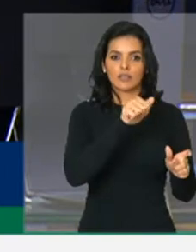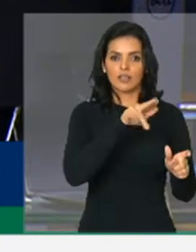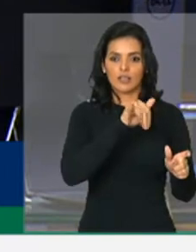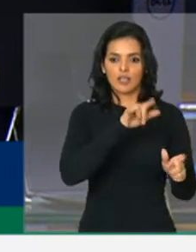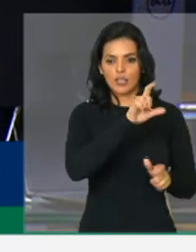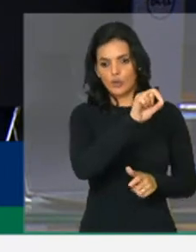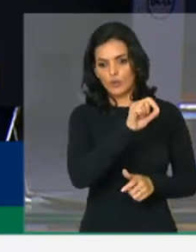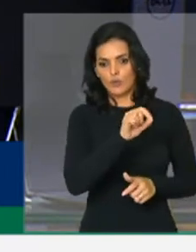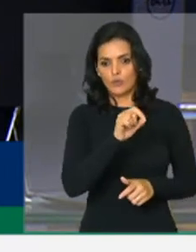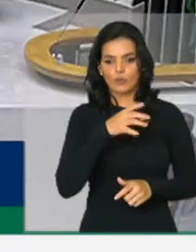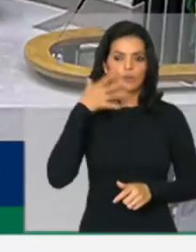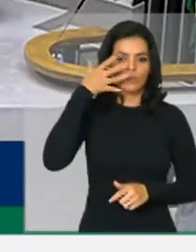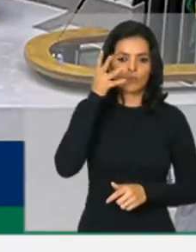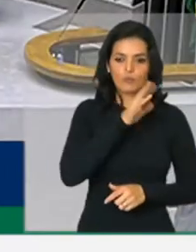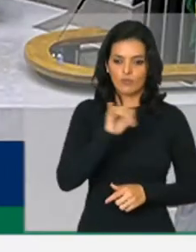NORTE E PRO CENTRO-OESTE BRASILEIRO. O BRASIL JÁ